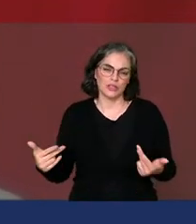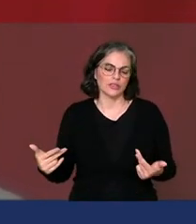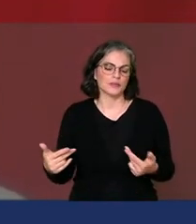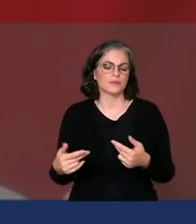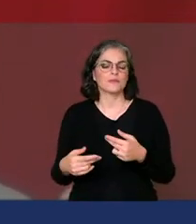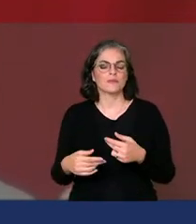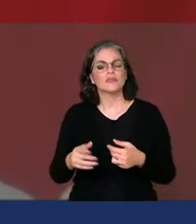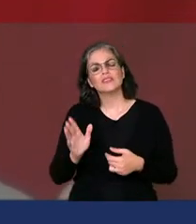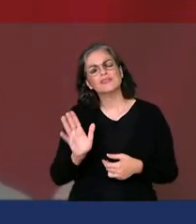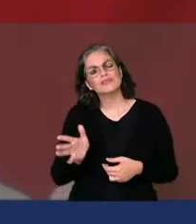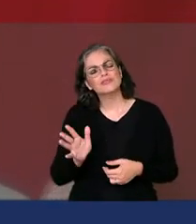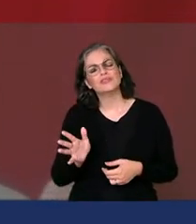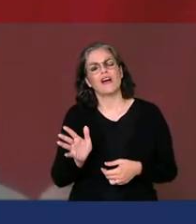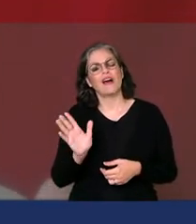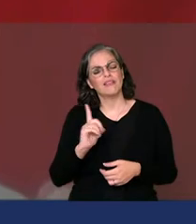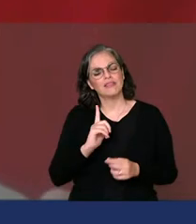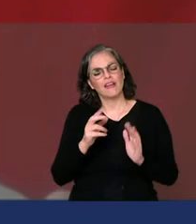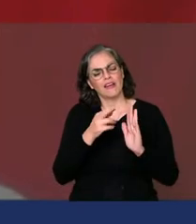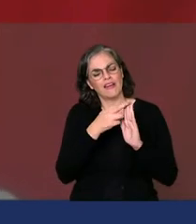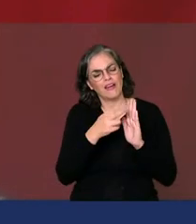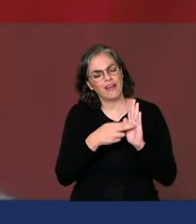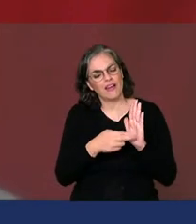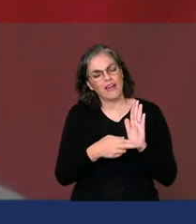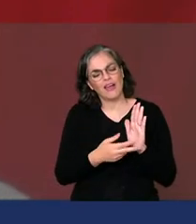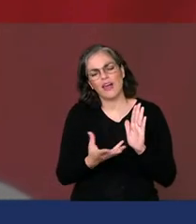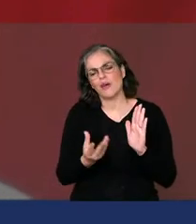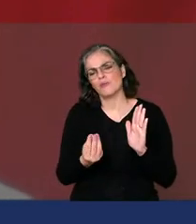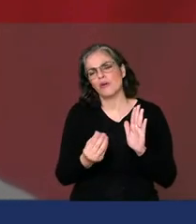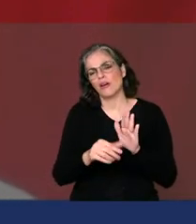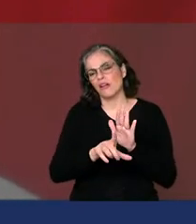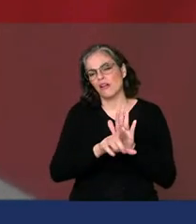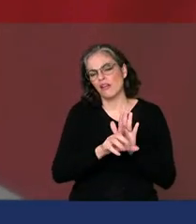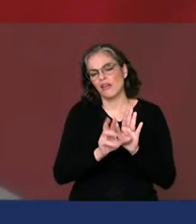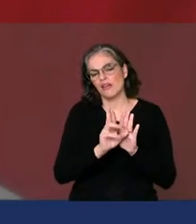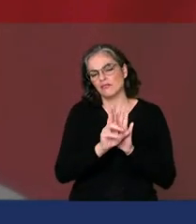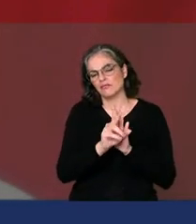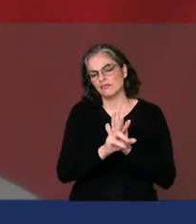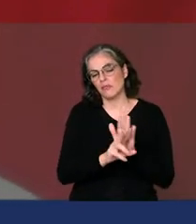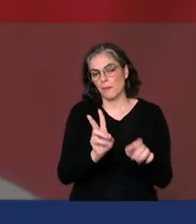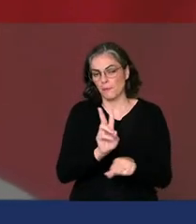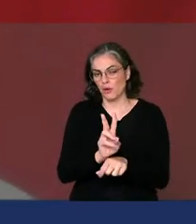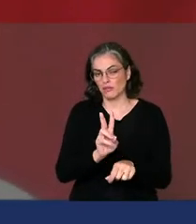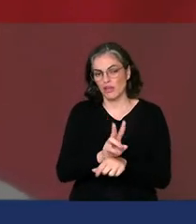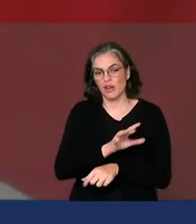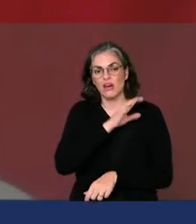CORRIDAS DE CAVALOS E EXISTE NO QUE DIZ RESPEITO AO BEM-ESTAR ANIMAL REGRAS, LEIS DE PROTEÇÃO AOS ANIMAIS COMO É NO RIO GRANDE DO SUL,